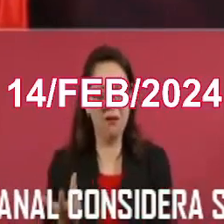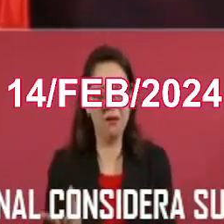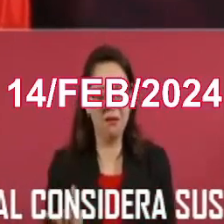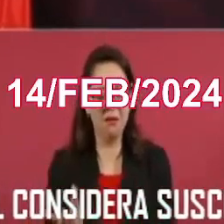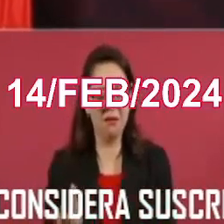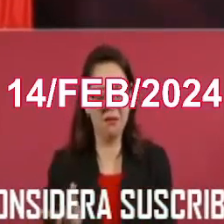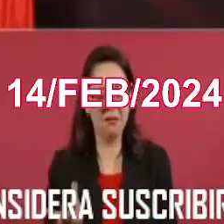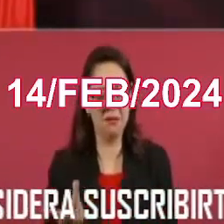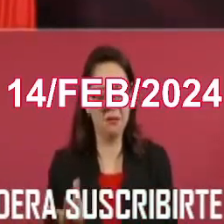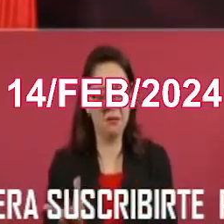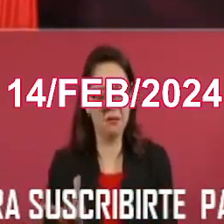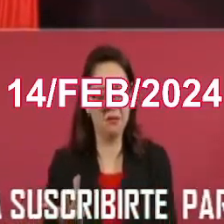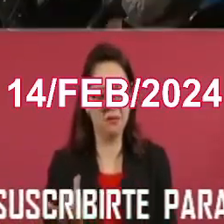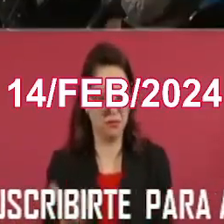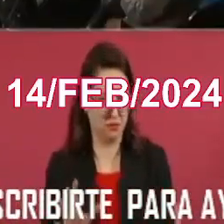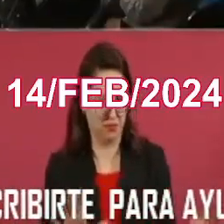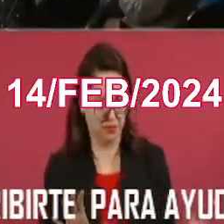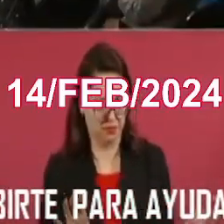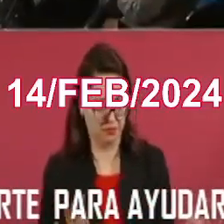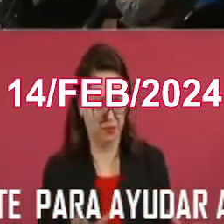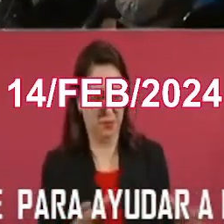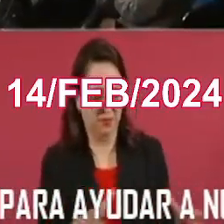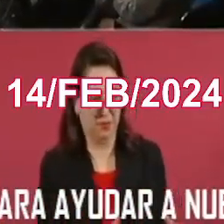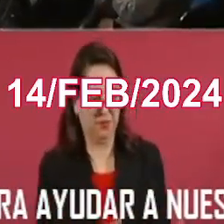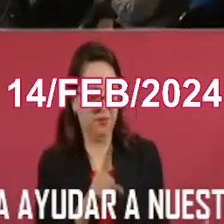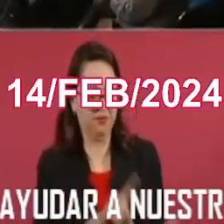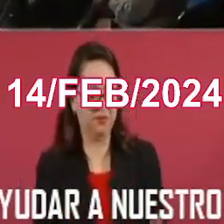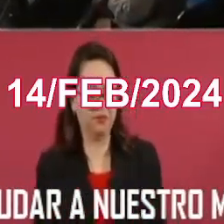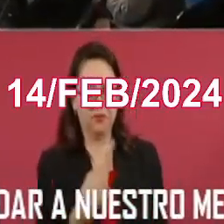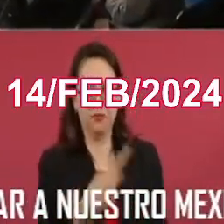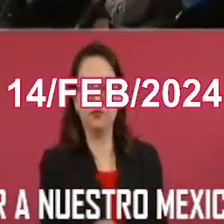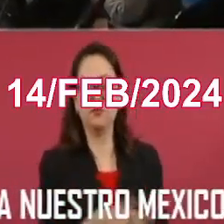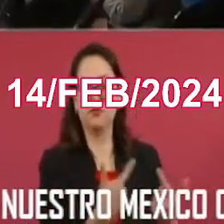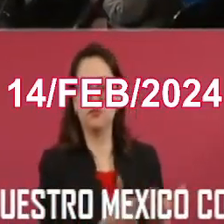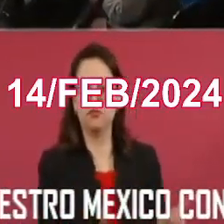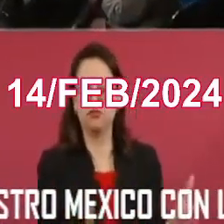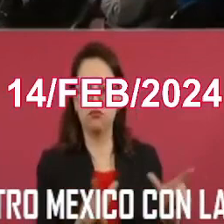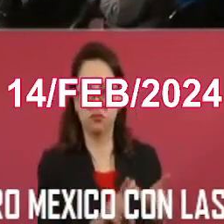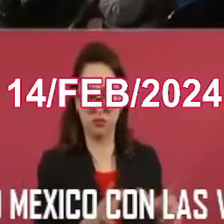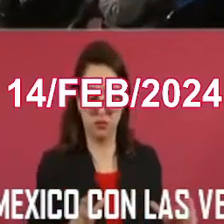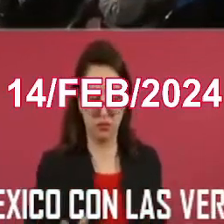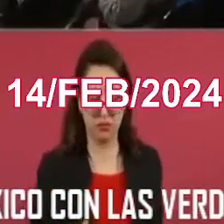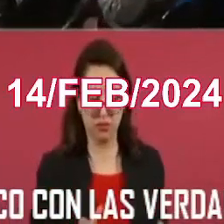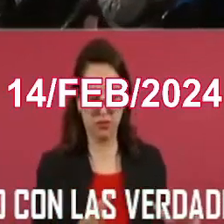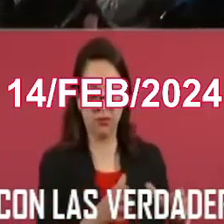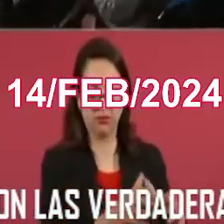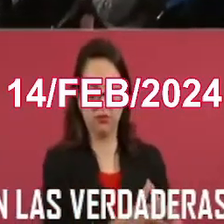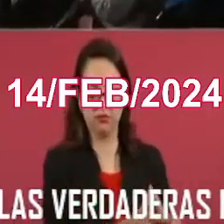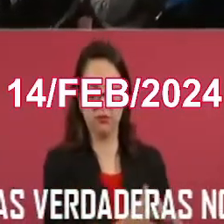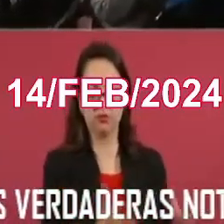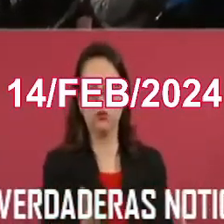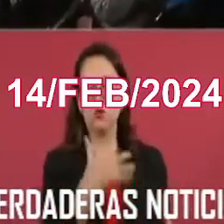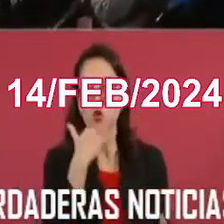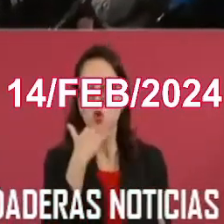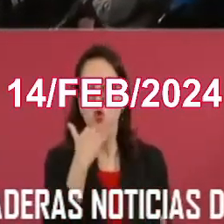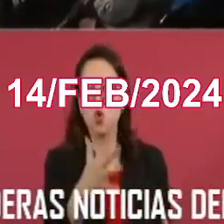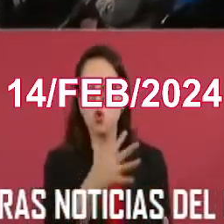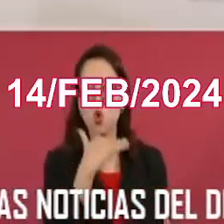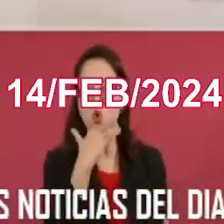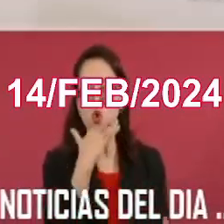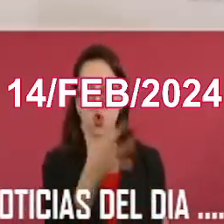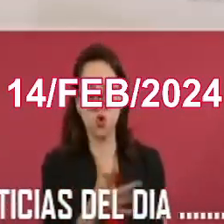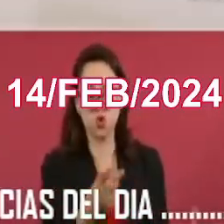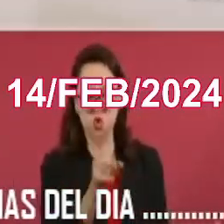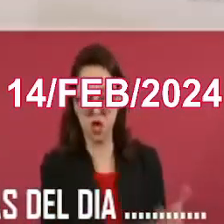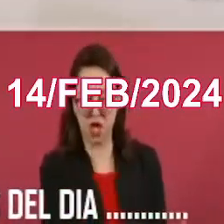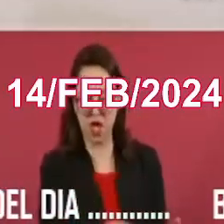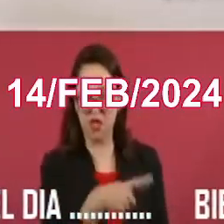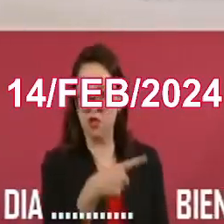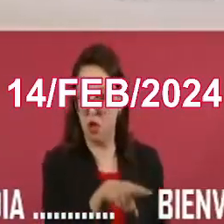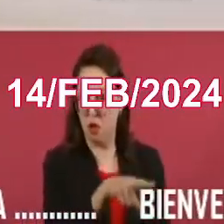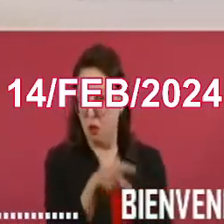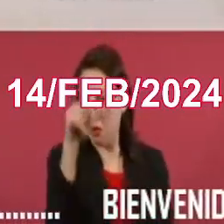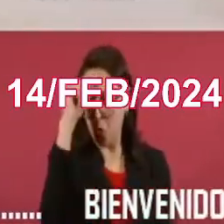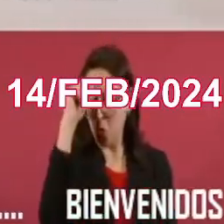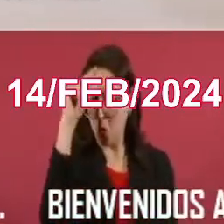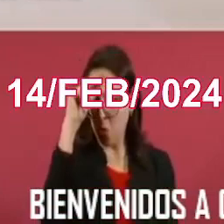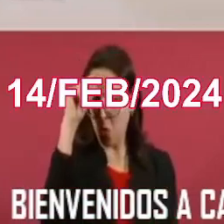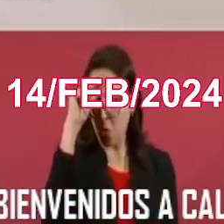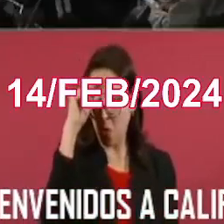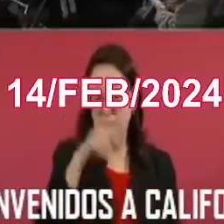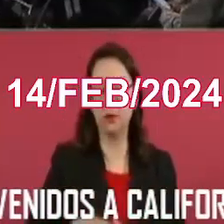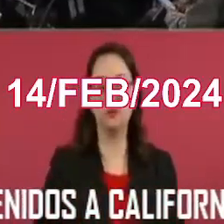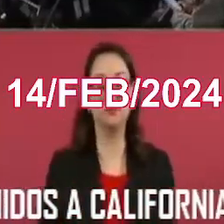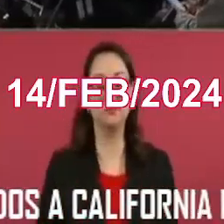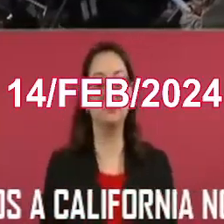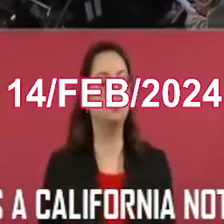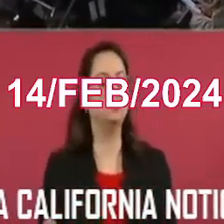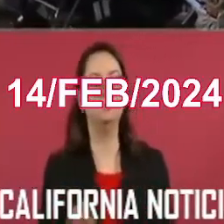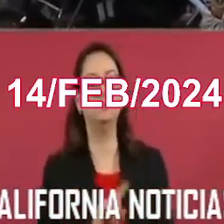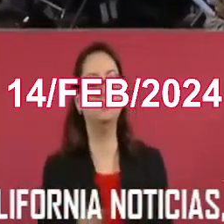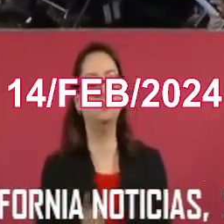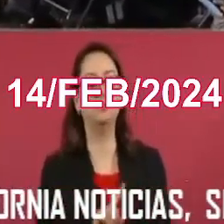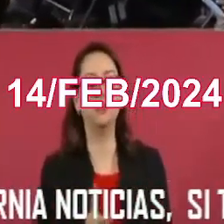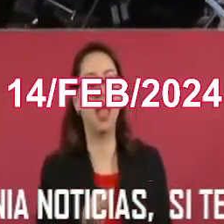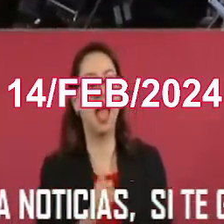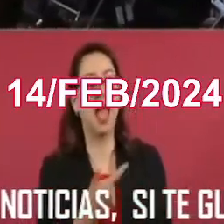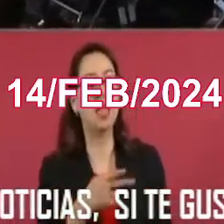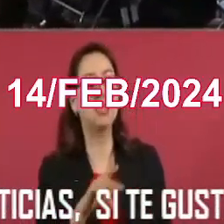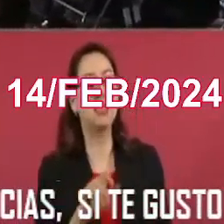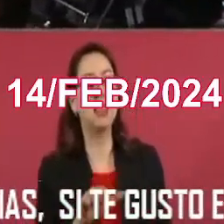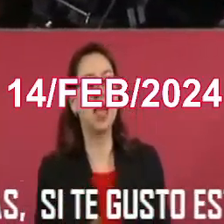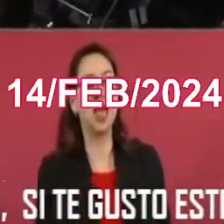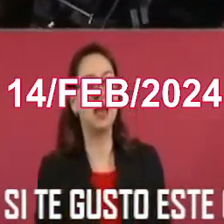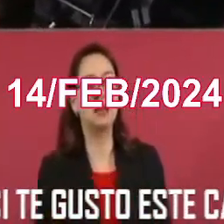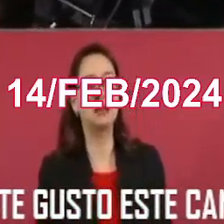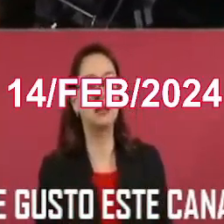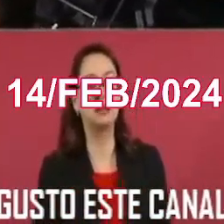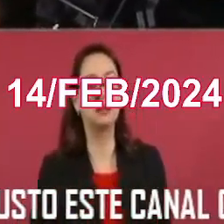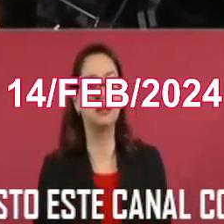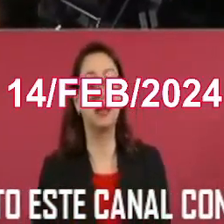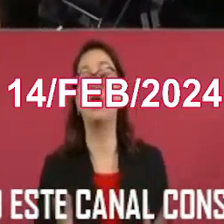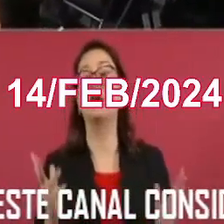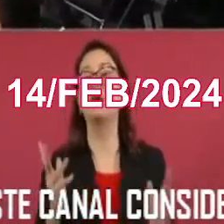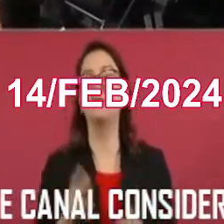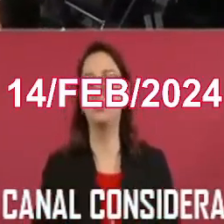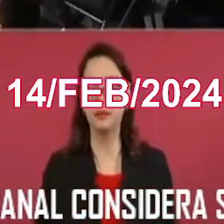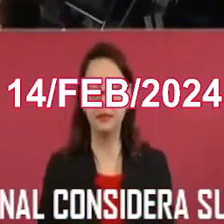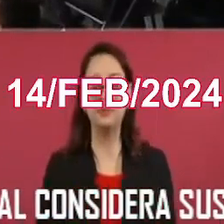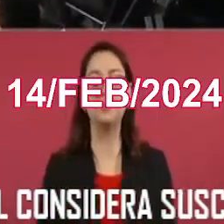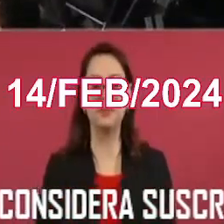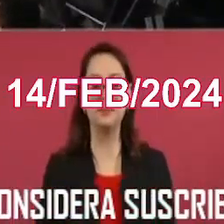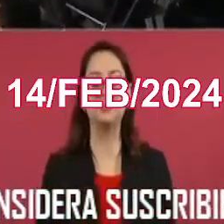del régimen corrupto ahí está no el de Aguilar Ah increíble Ah sí comentando